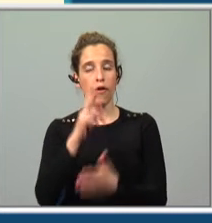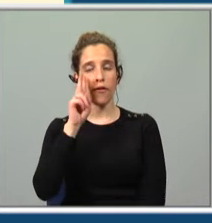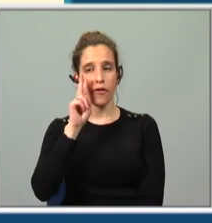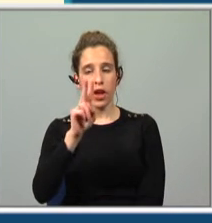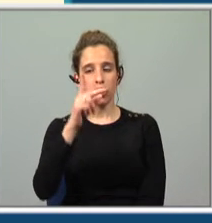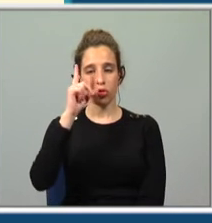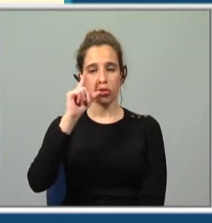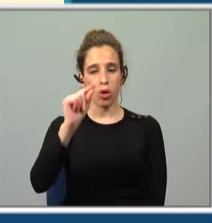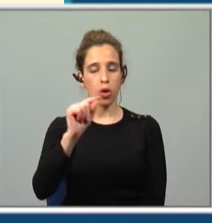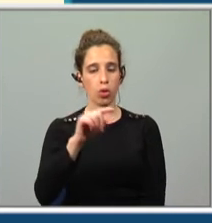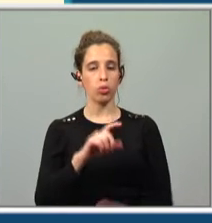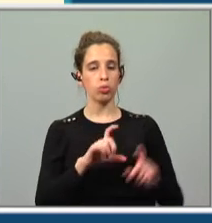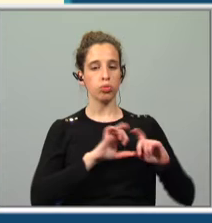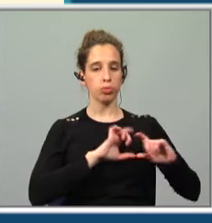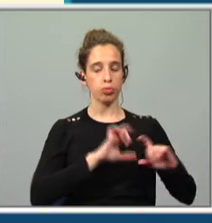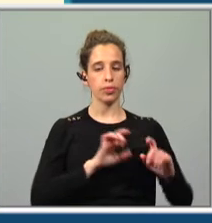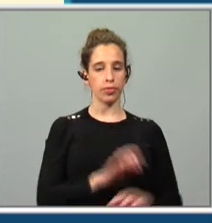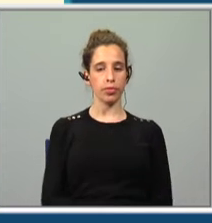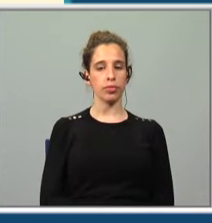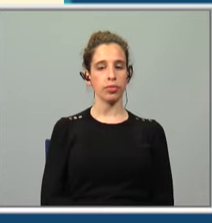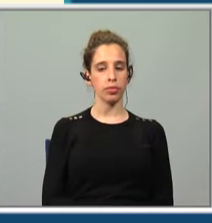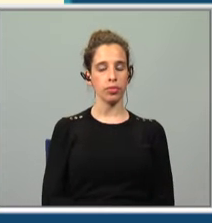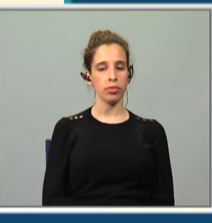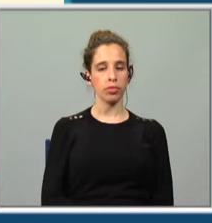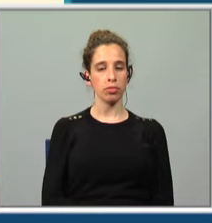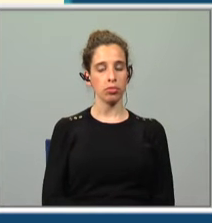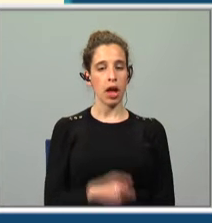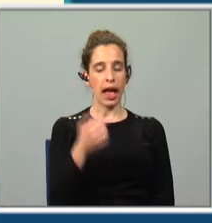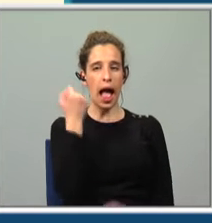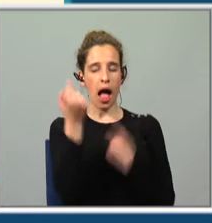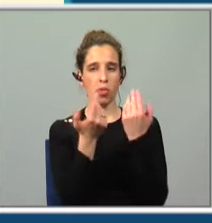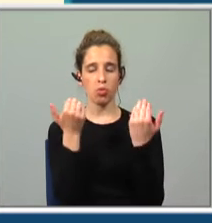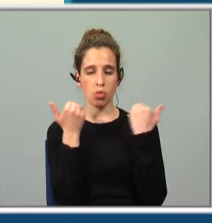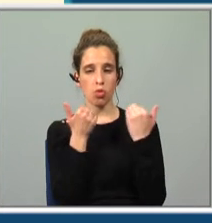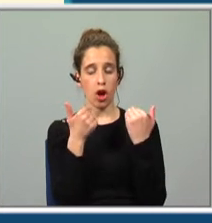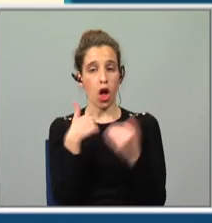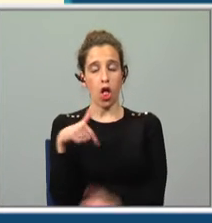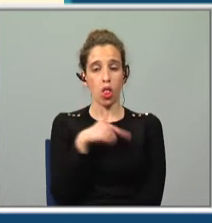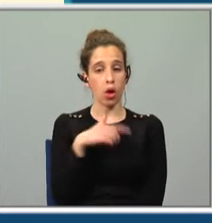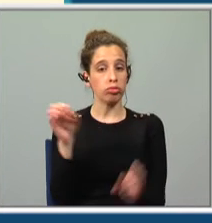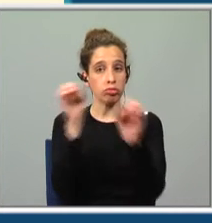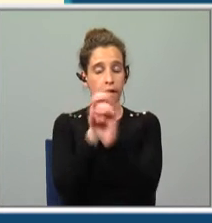hora aqui algumas informações que nós não tínhamos o que daquelas pistas 時間在這裡一些信息，我們我們沒有這些線索